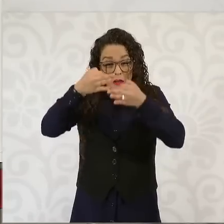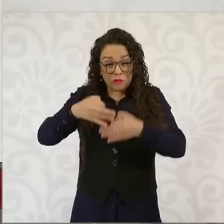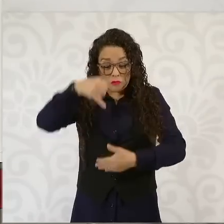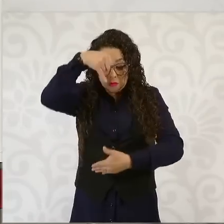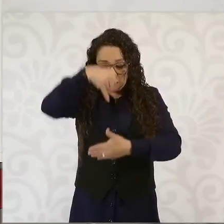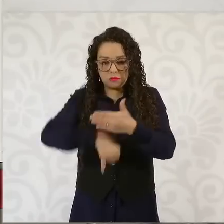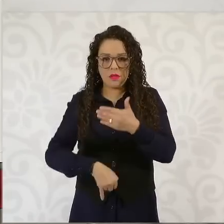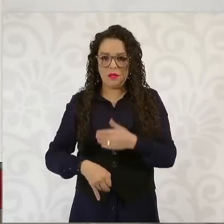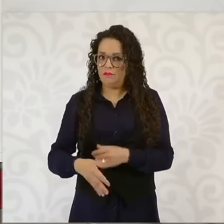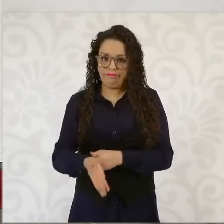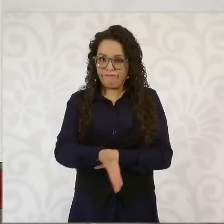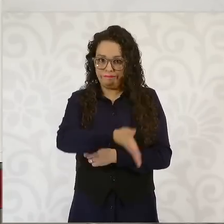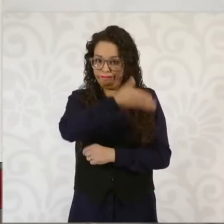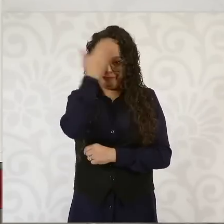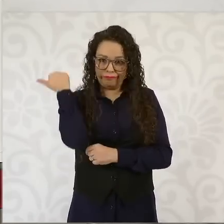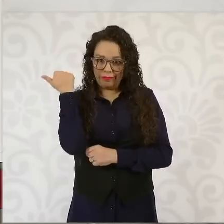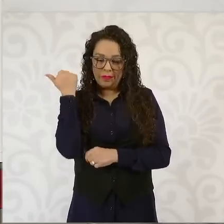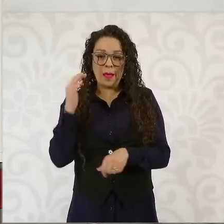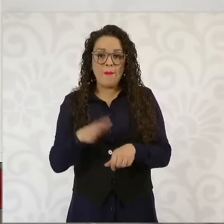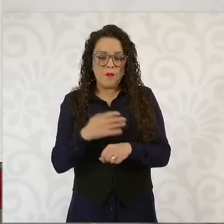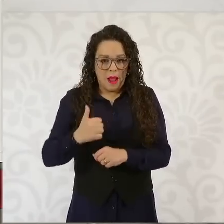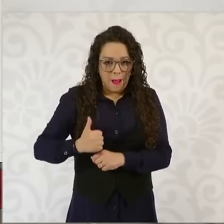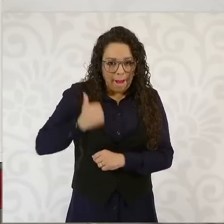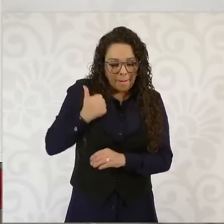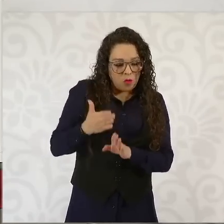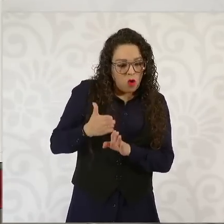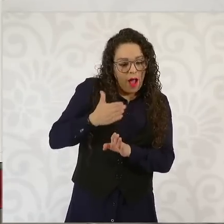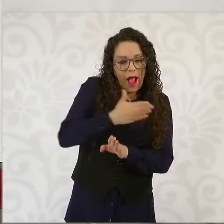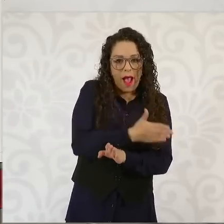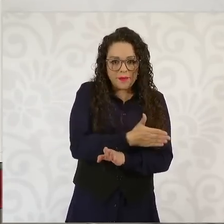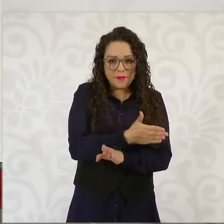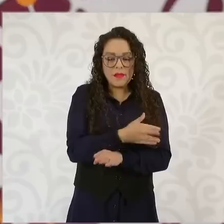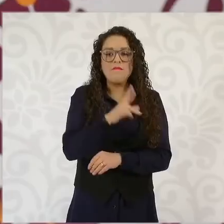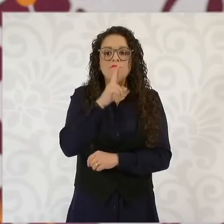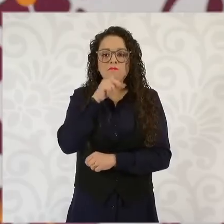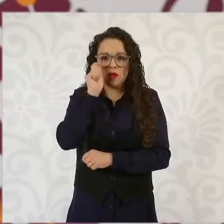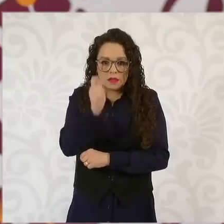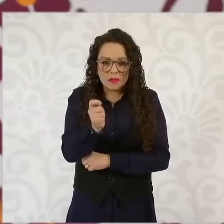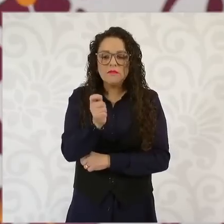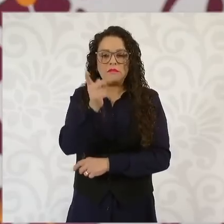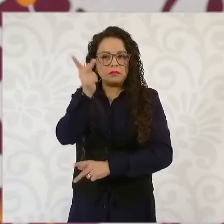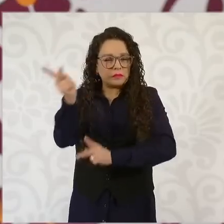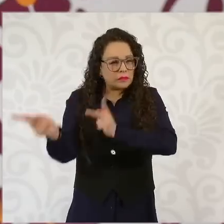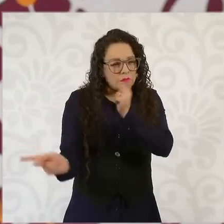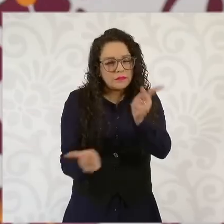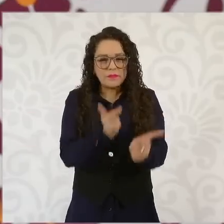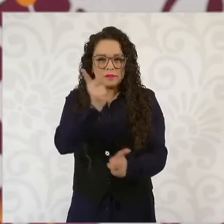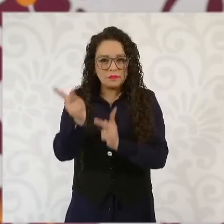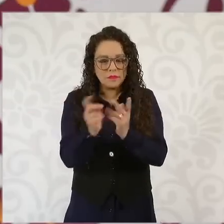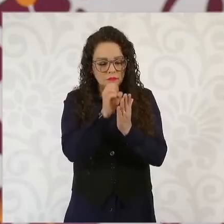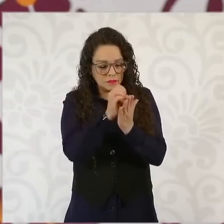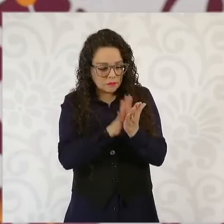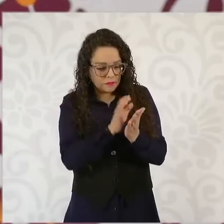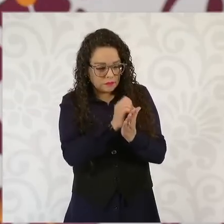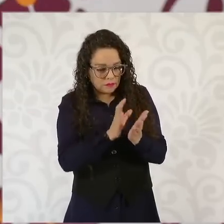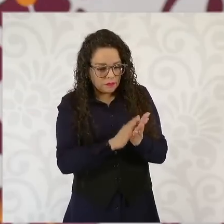las consultas de vidas y nos vamos a preparar para usar todo el instrumental que tenemos en función